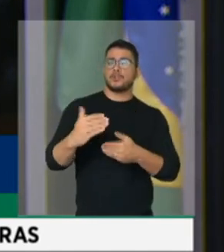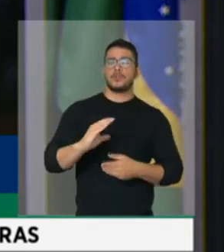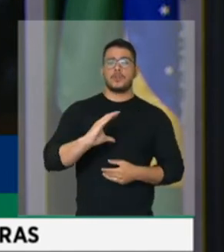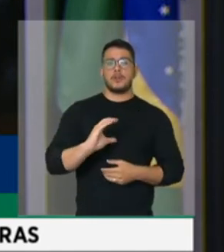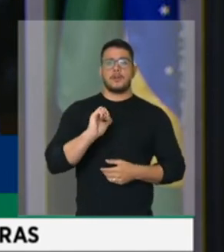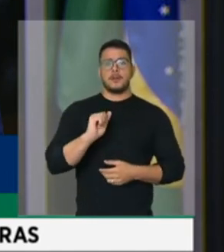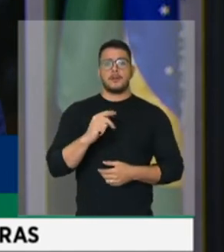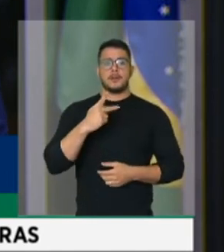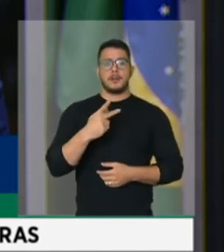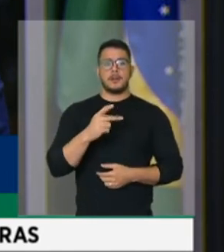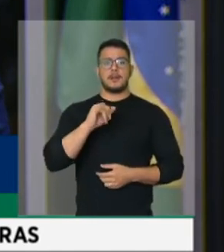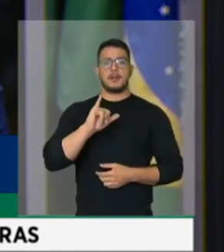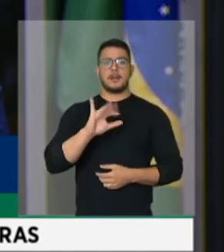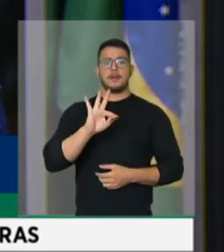TRANSMISSÃO, VENDER AS LINHAS DE DISTRIBUIÇÃO. NÃO É